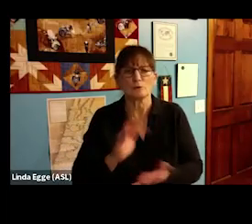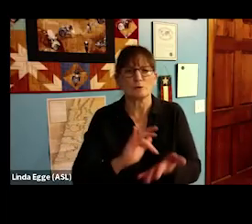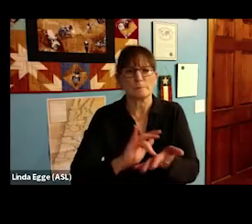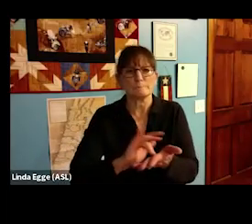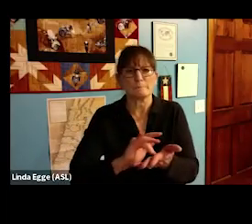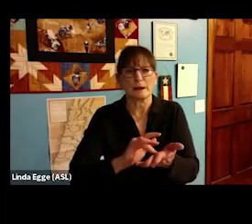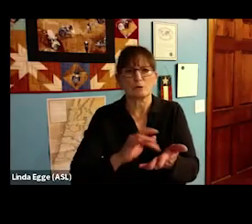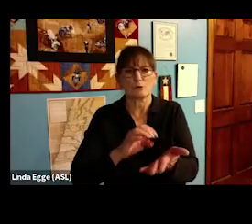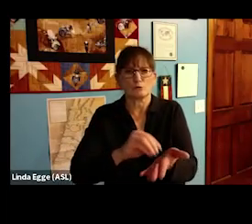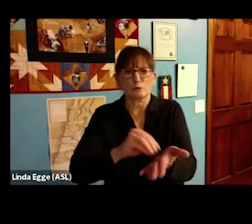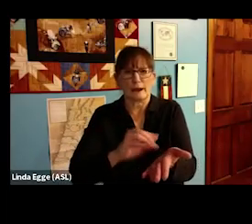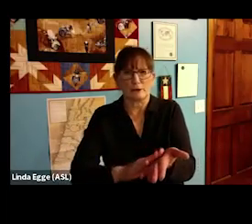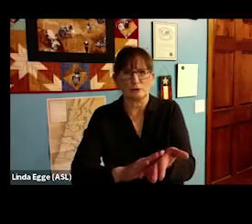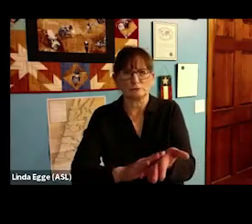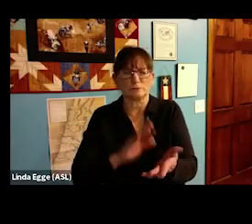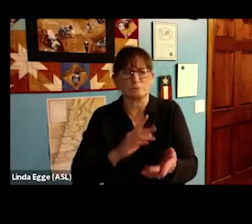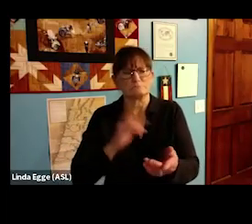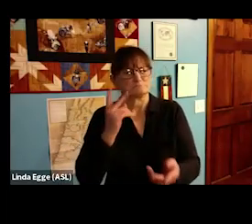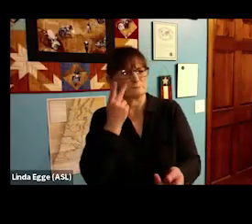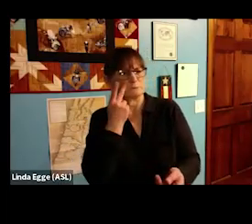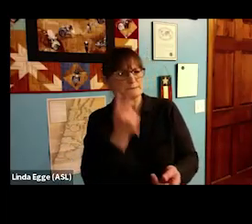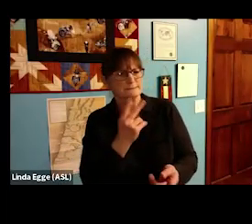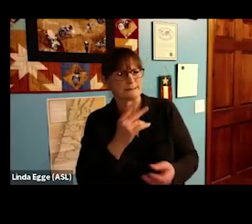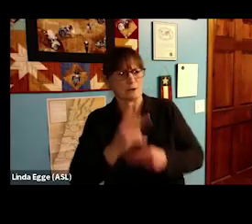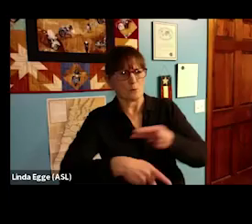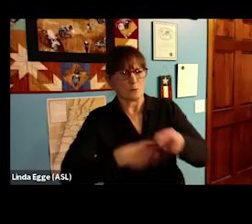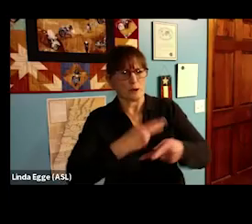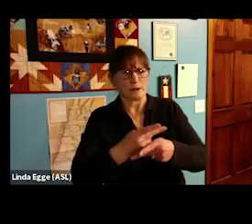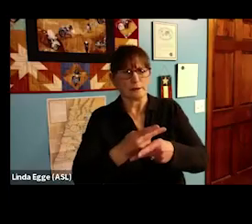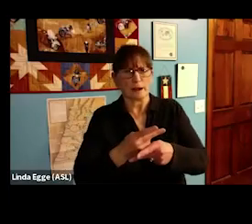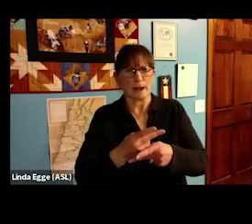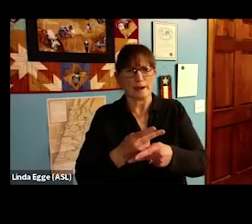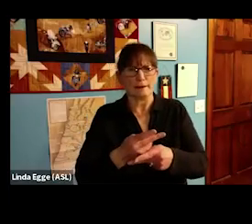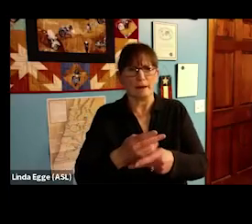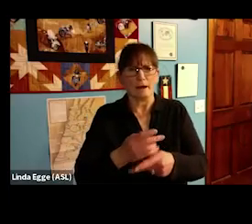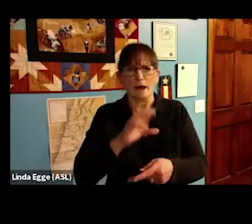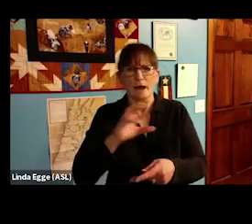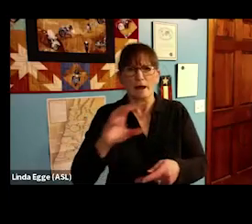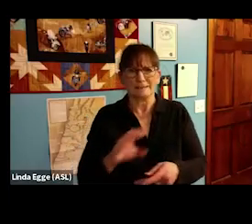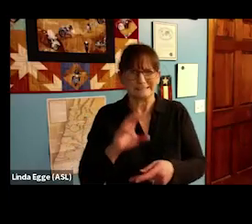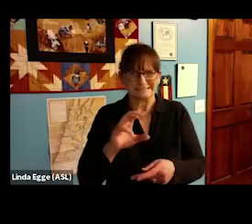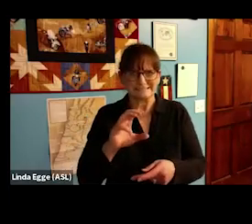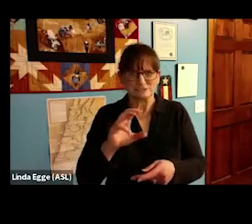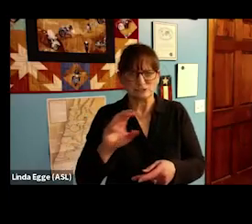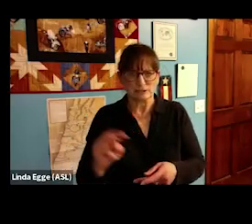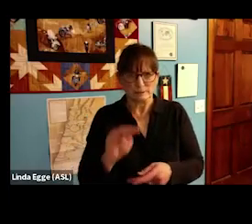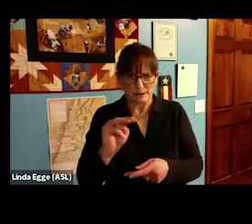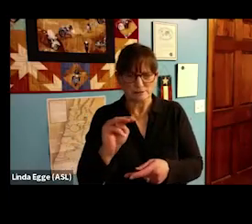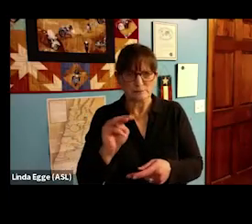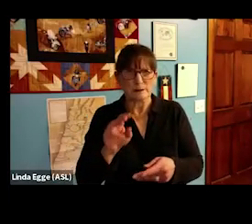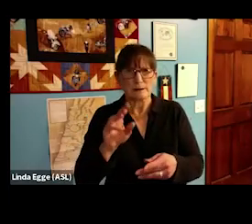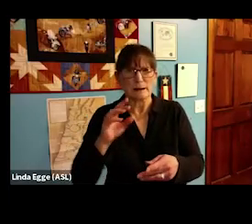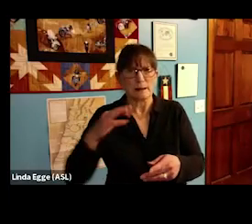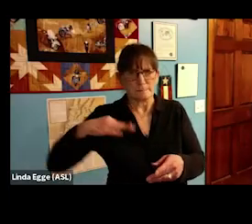[Jarita] Ella cubrió todo, lo cual realmente aprecio que haya cubierto todo. Prácticamente dijo todo lo que iba a decir,